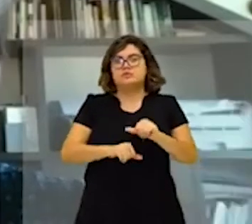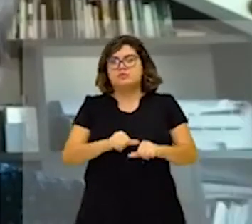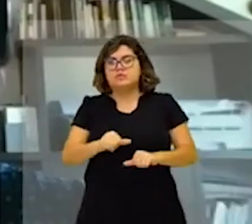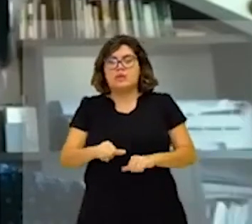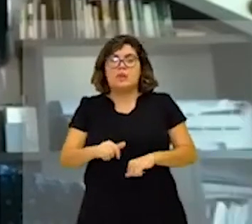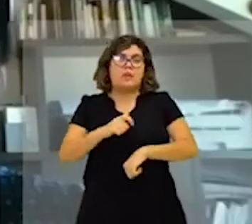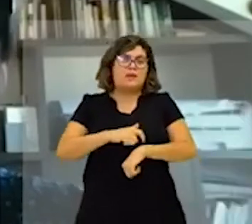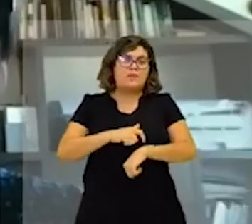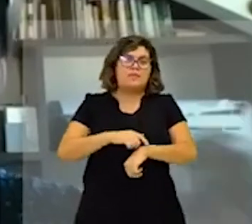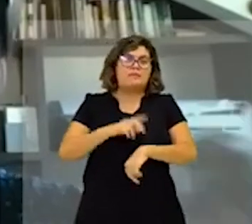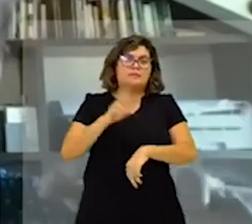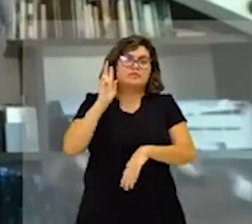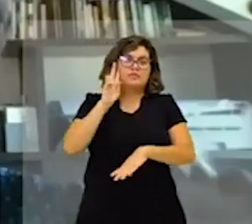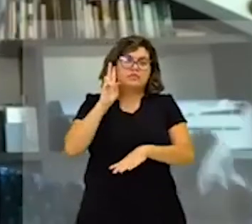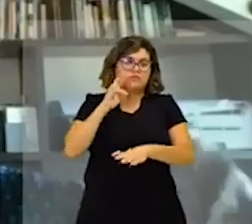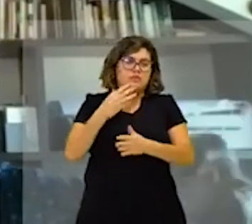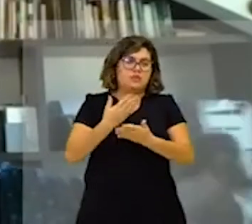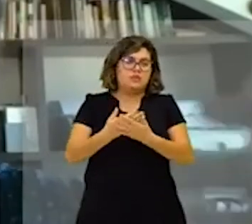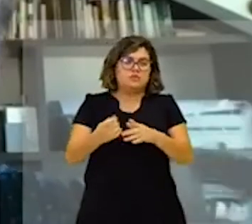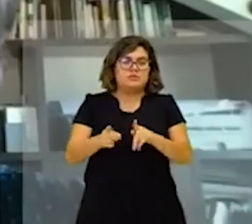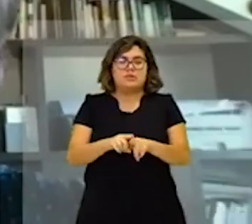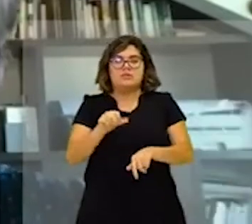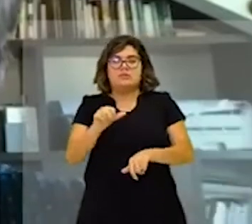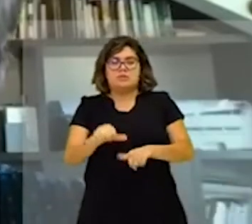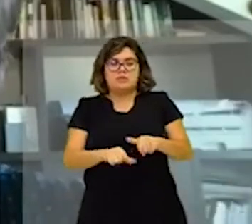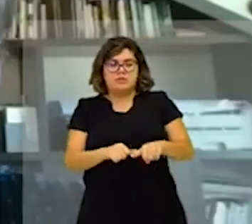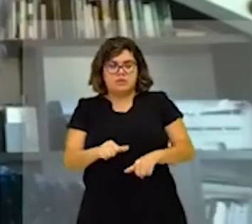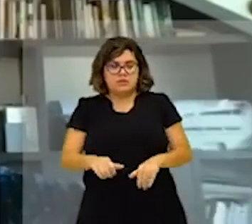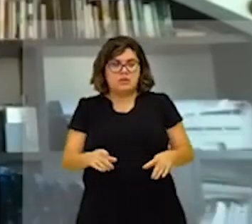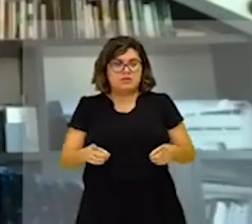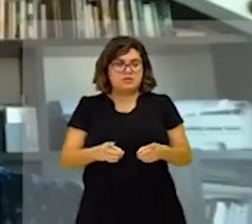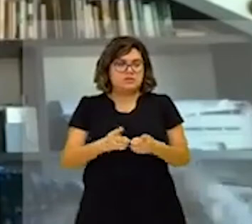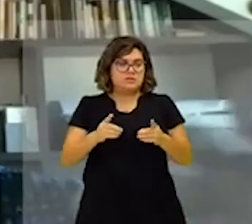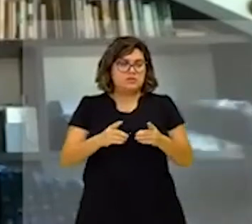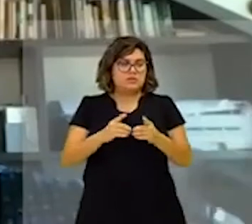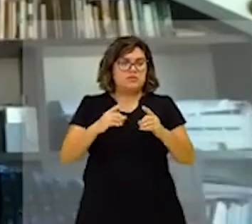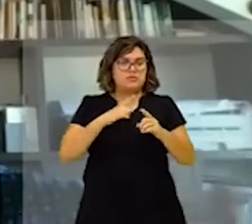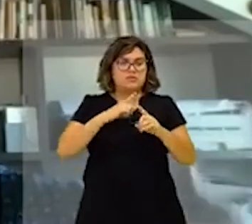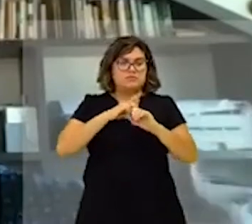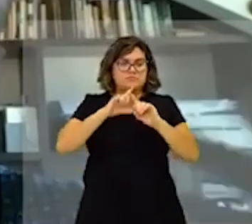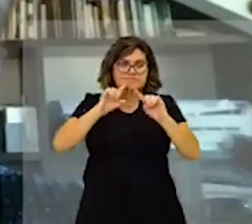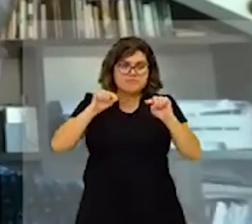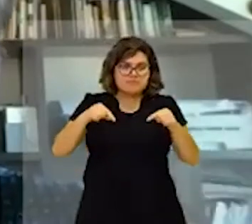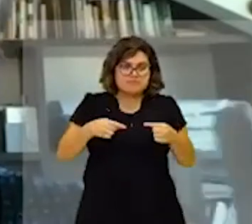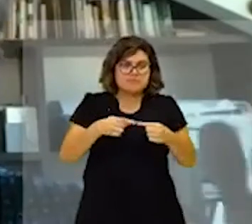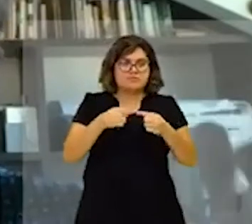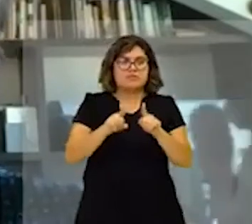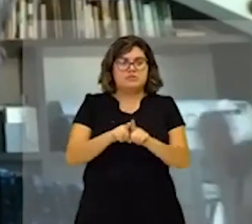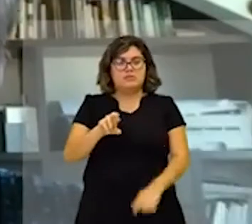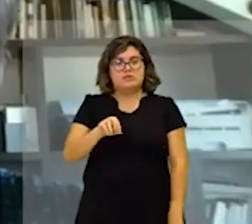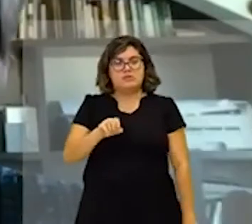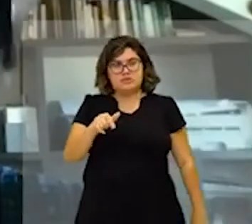históricos também só quero a dinâmica cada vez mais veloz e as reações também dos atores são